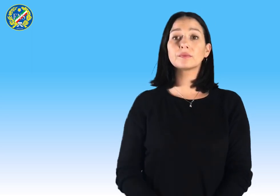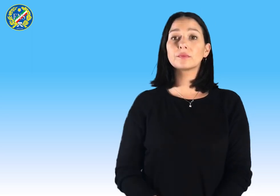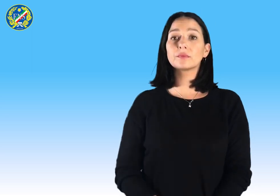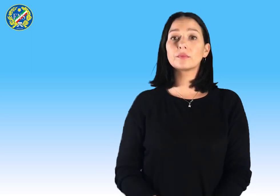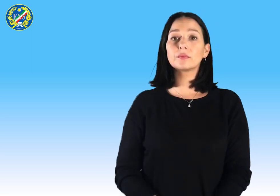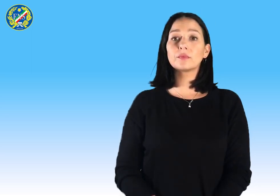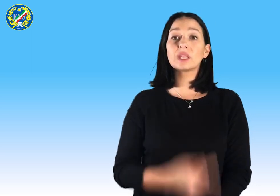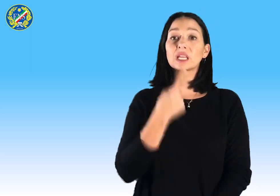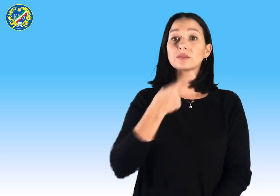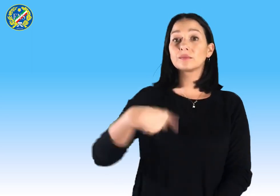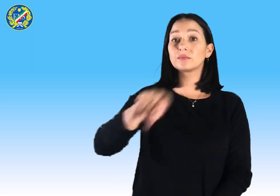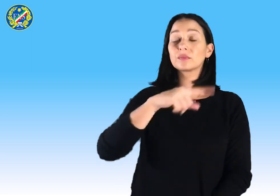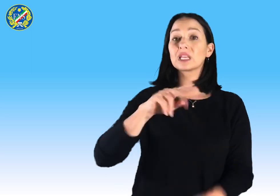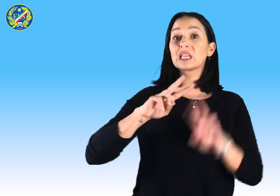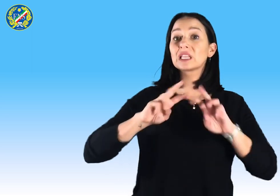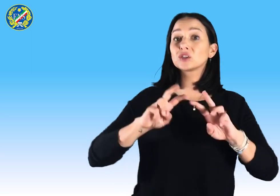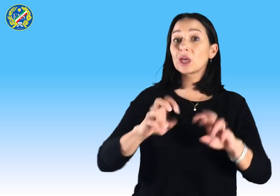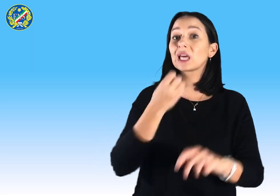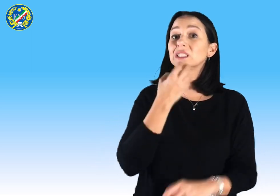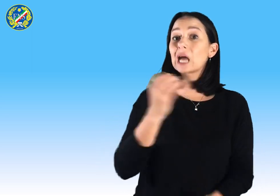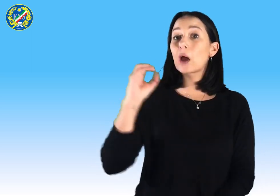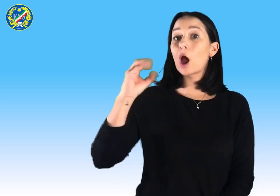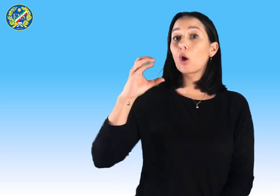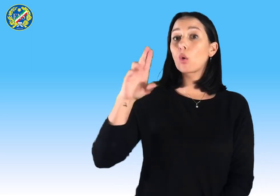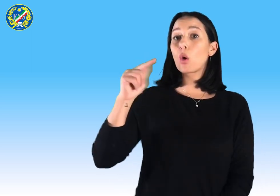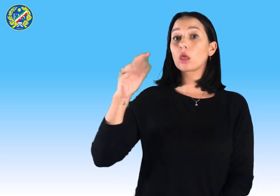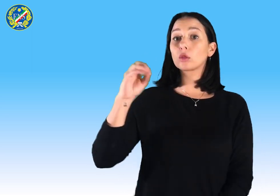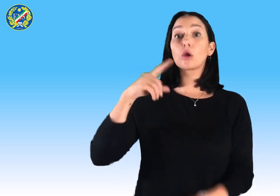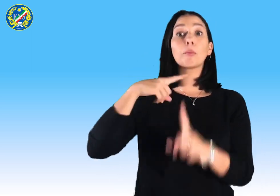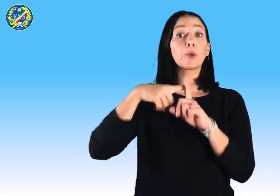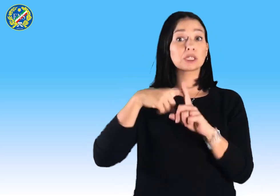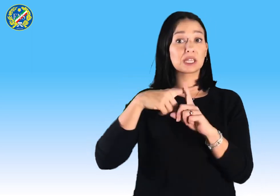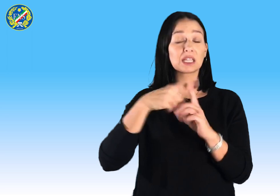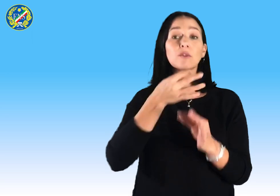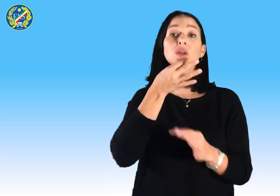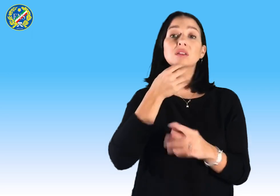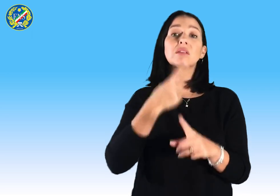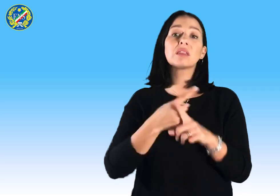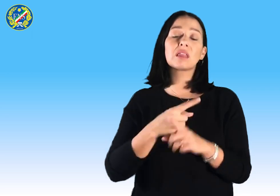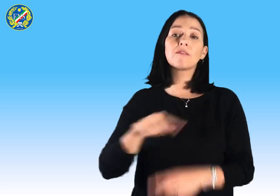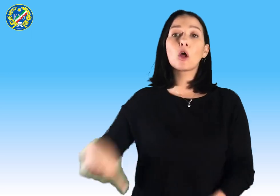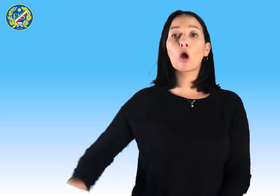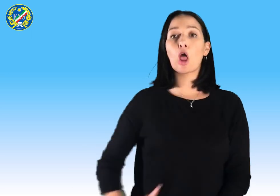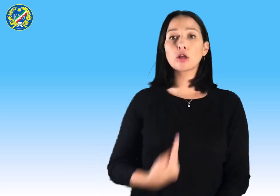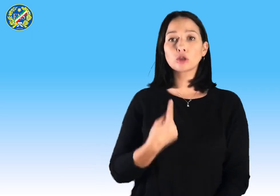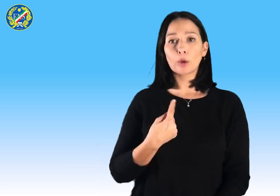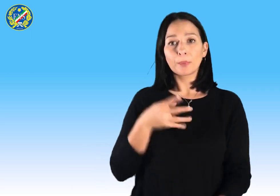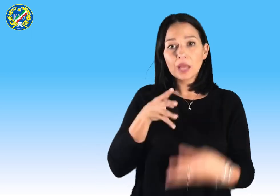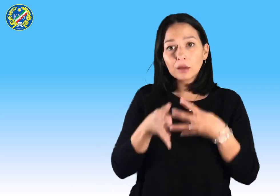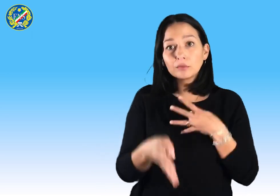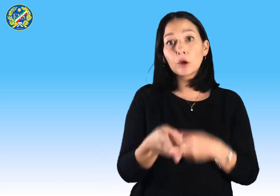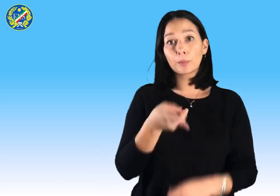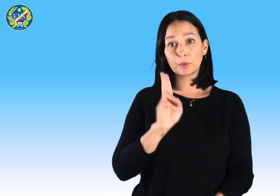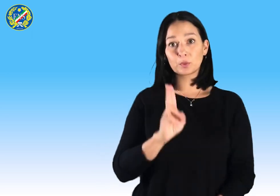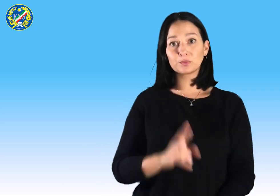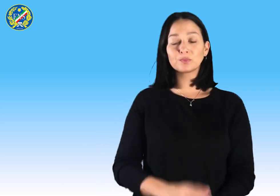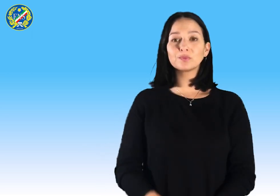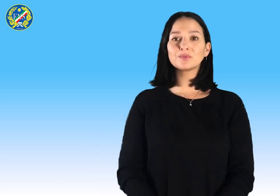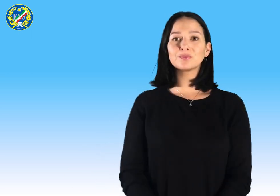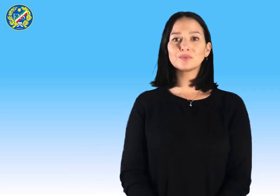I soggetti positivi al test per sangue occulto dovranno sottoporsi ad una colonscopia.